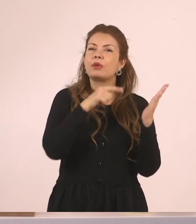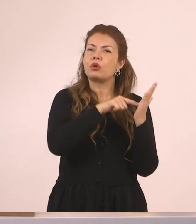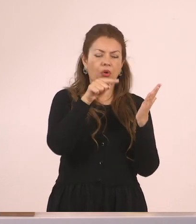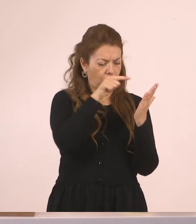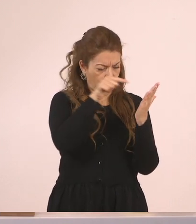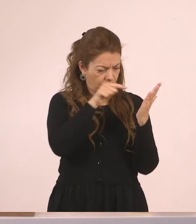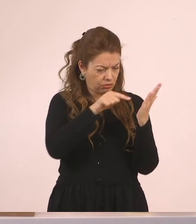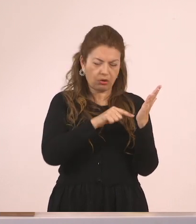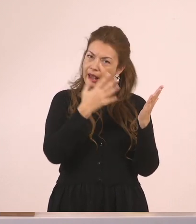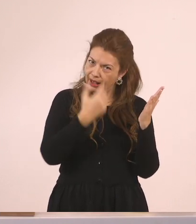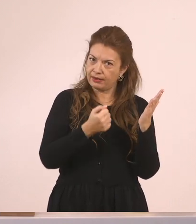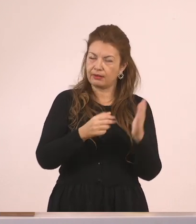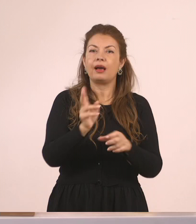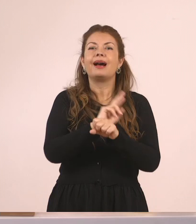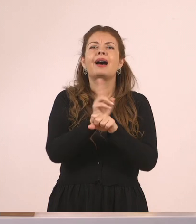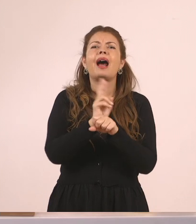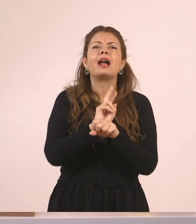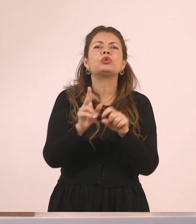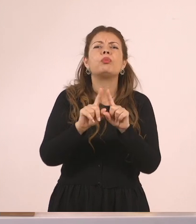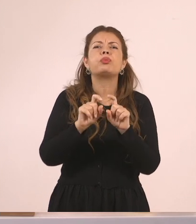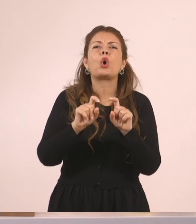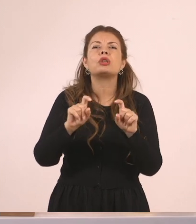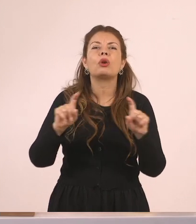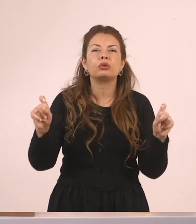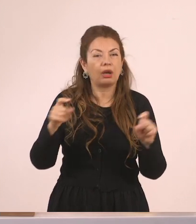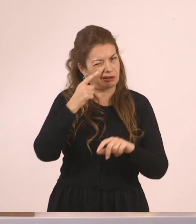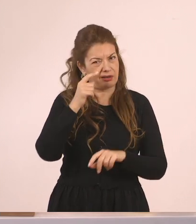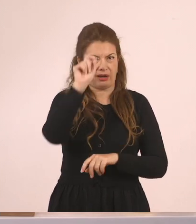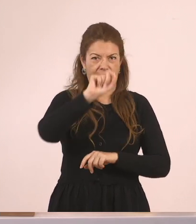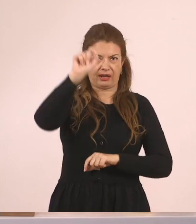τη λεξούλα "χαρτοπροϊόντα". Για να τη γράψω.